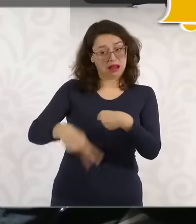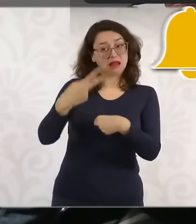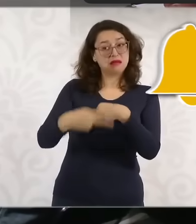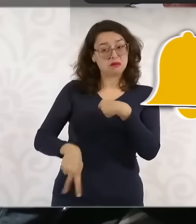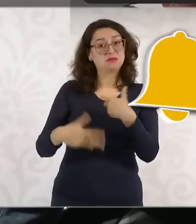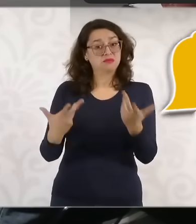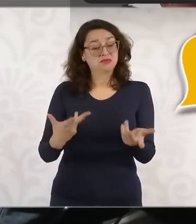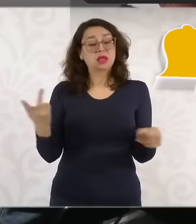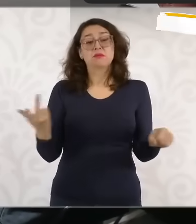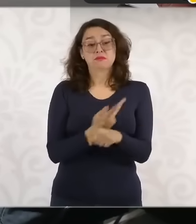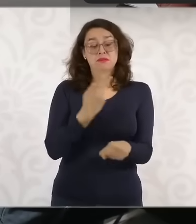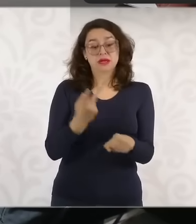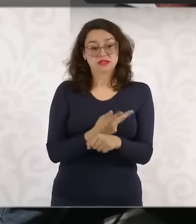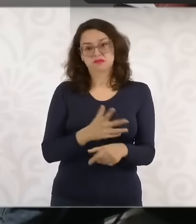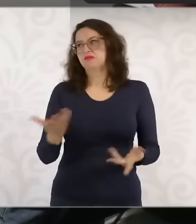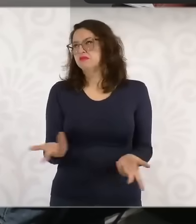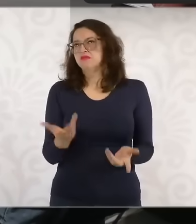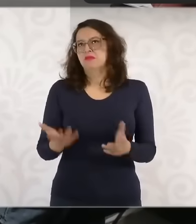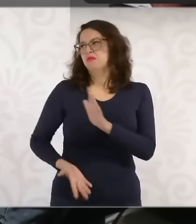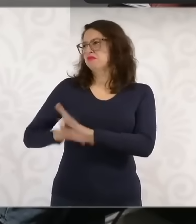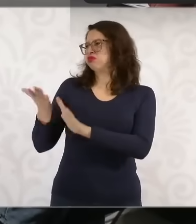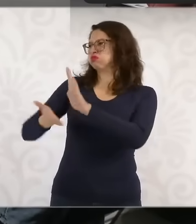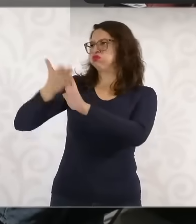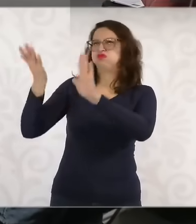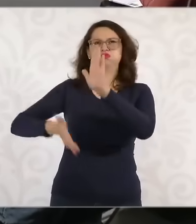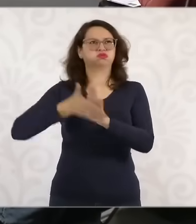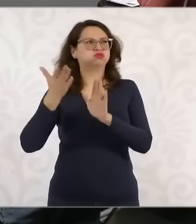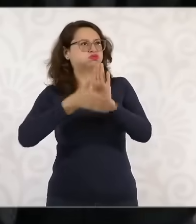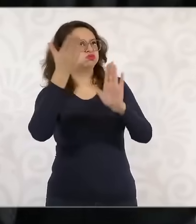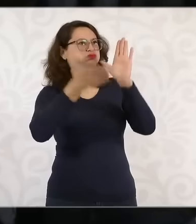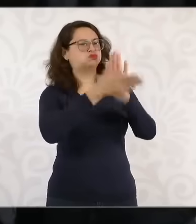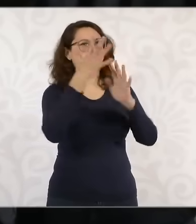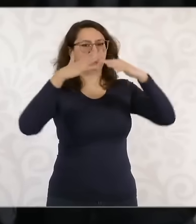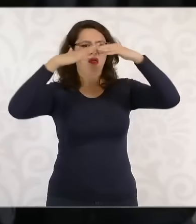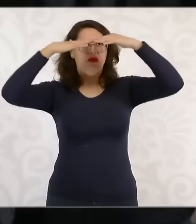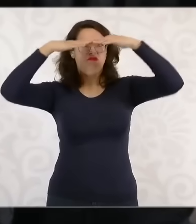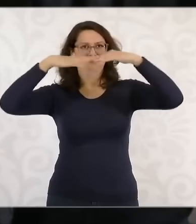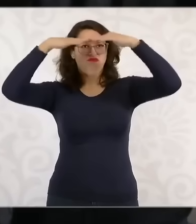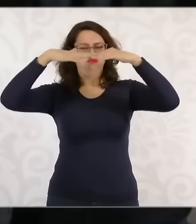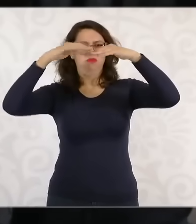proliferación de construcciones que han vulnerado estos ríos subterráneos. Eh, queremos preguntarle